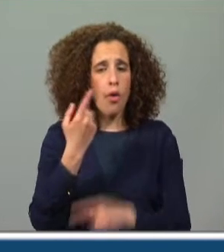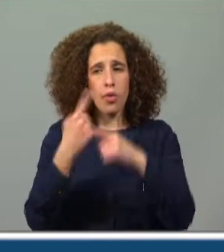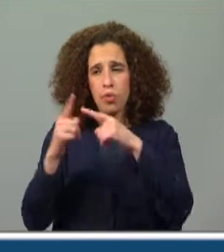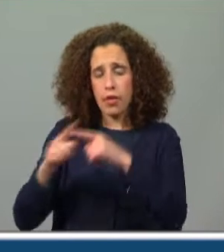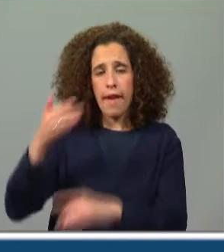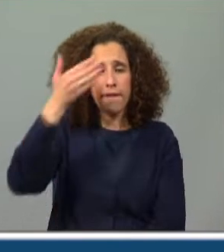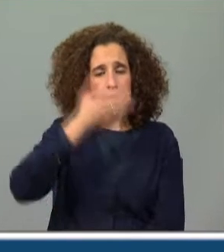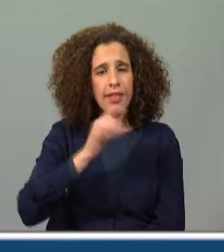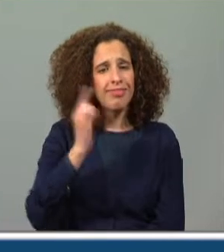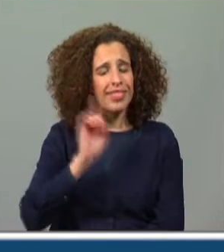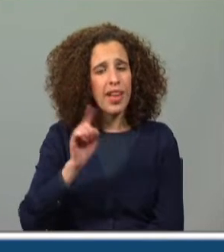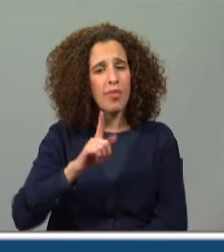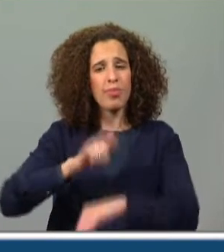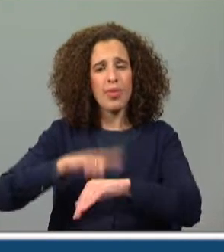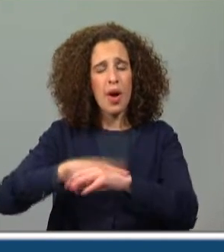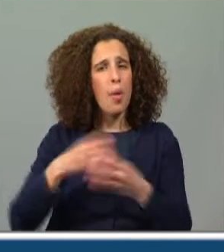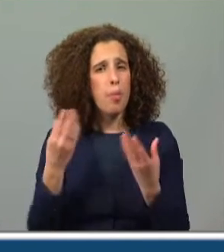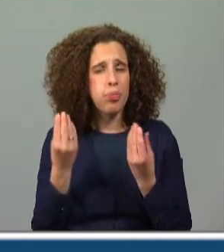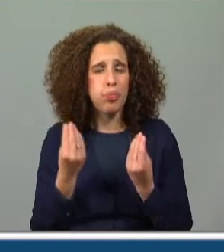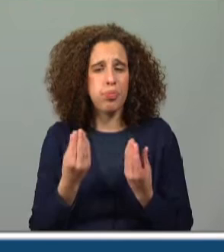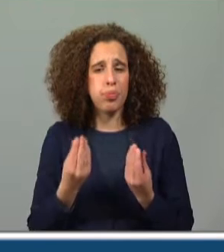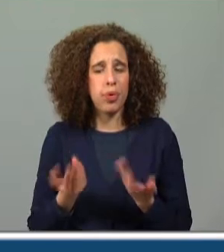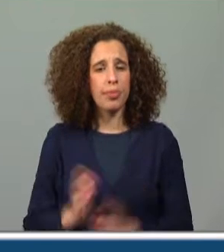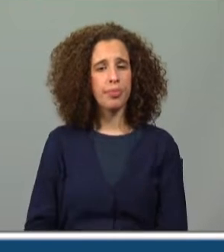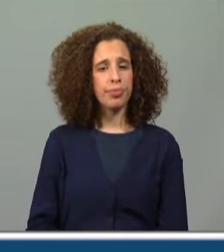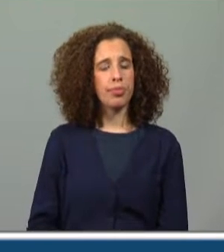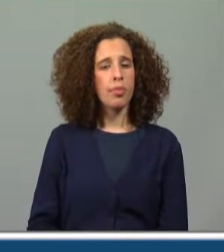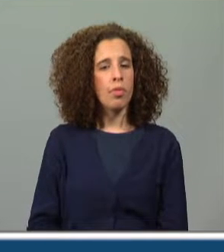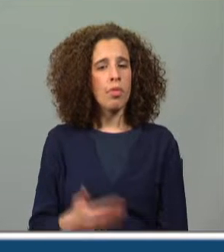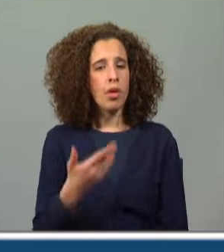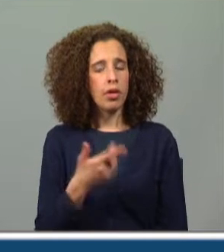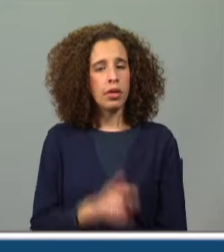foi muito mais tempo o plano era tranquilo e diabólica e 它要長得多這個計劃是安靜而邪惡的